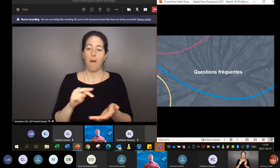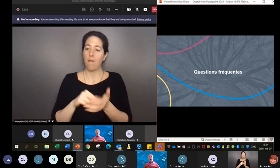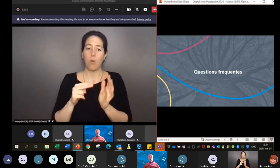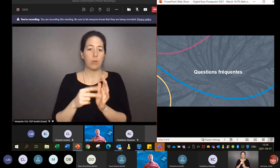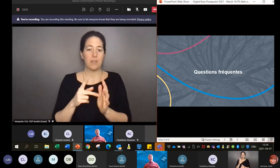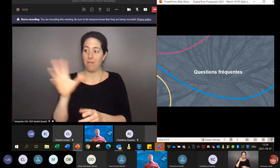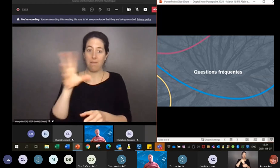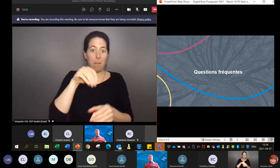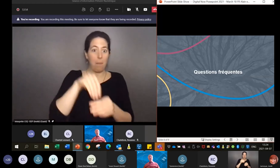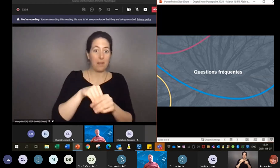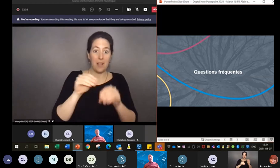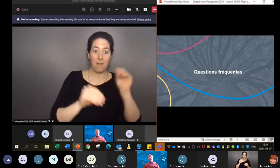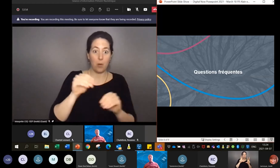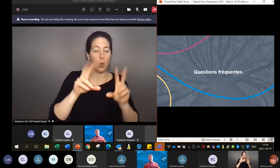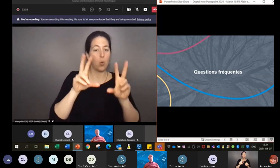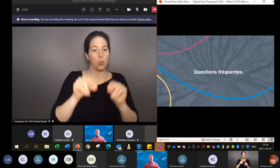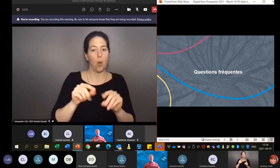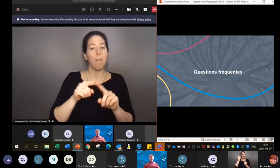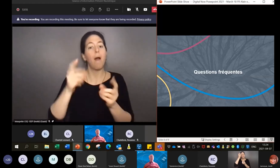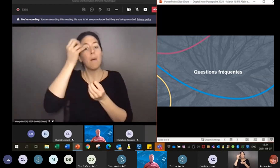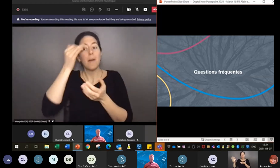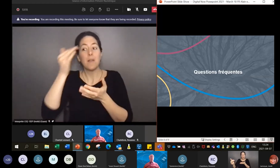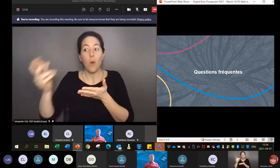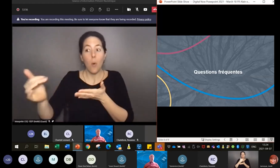données recueillies profiteront à tous